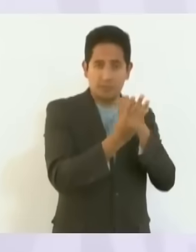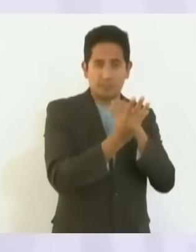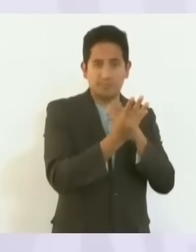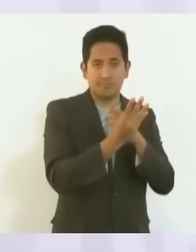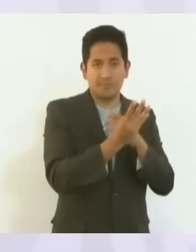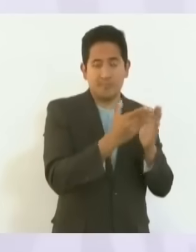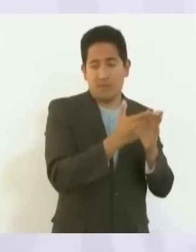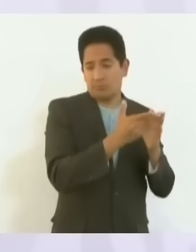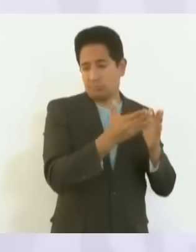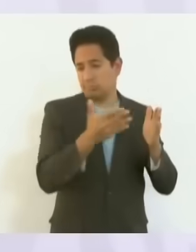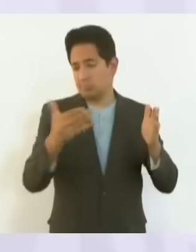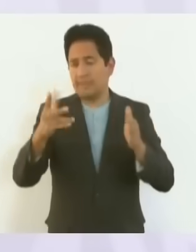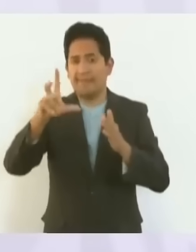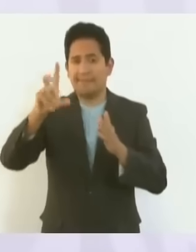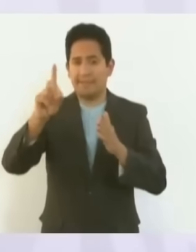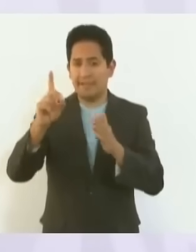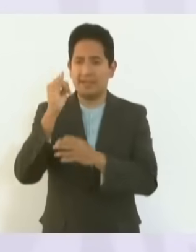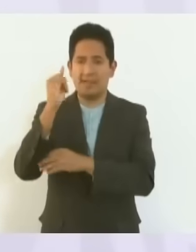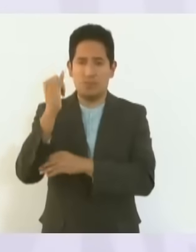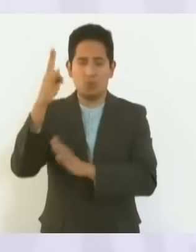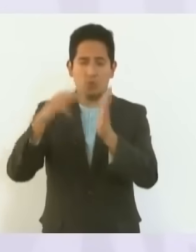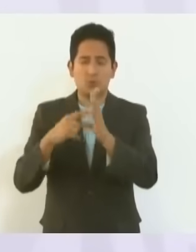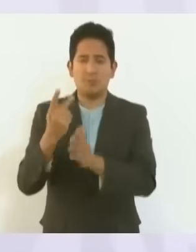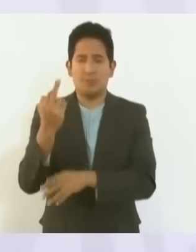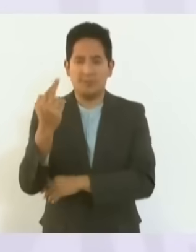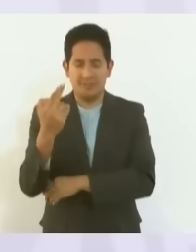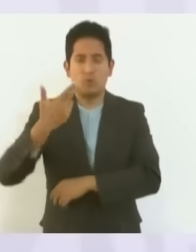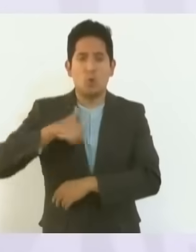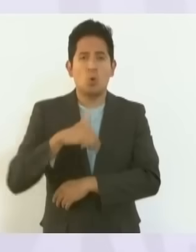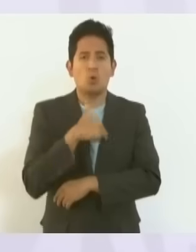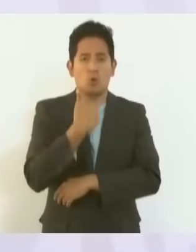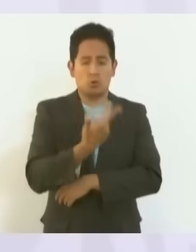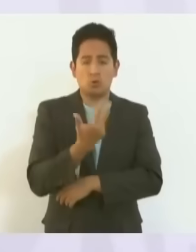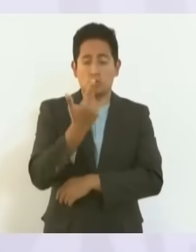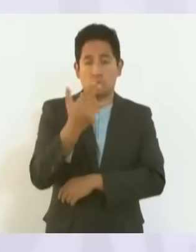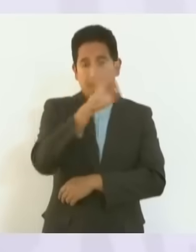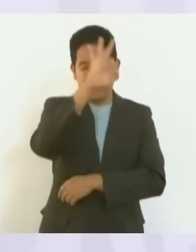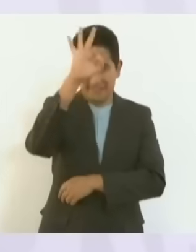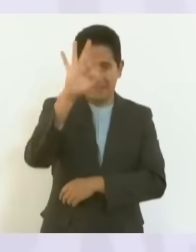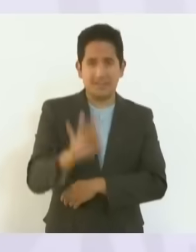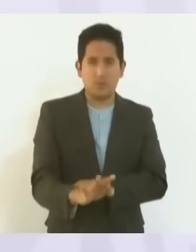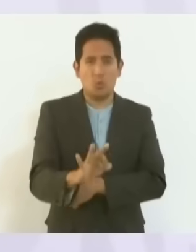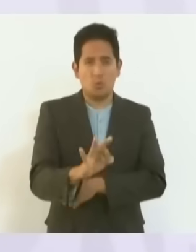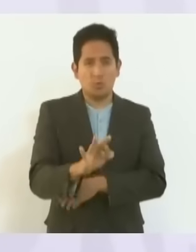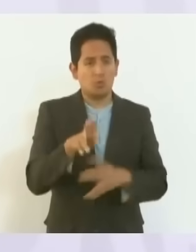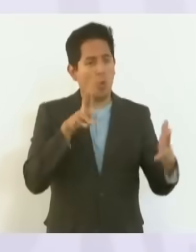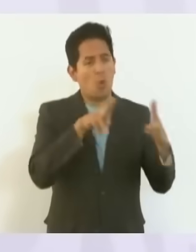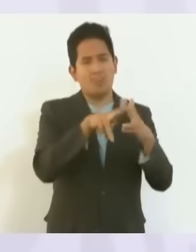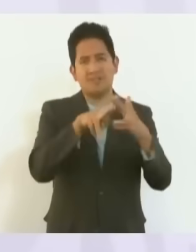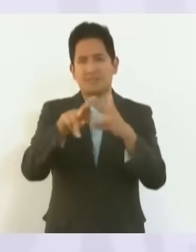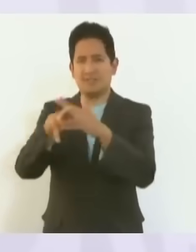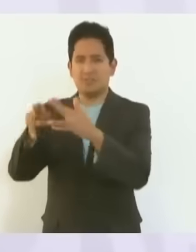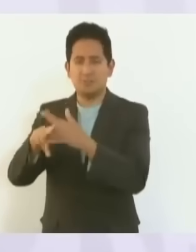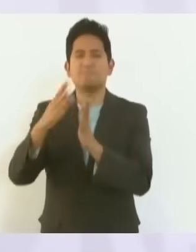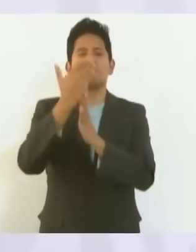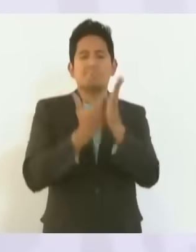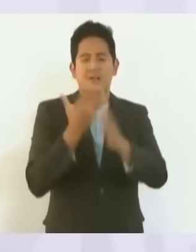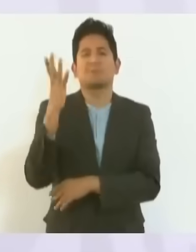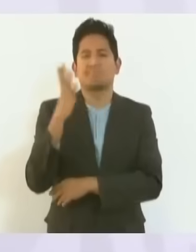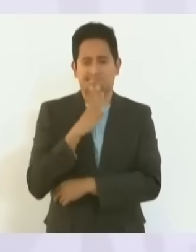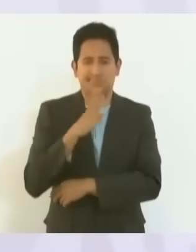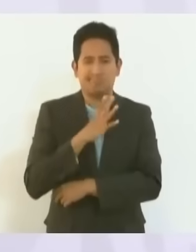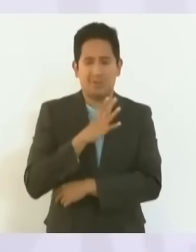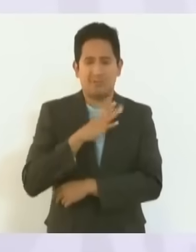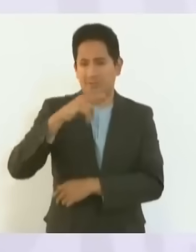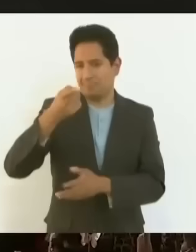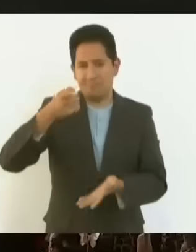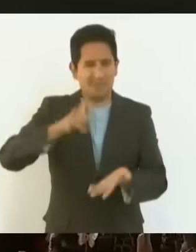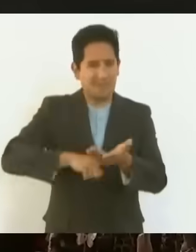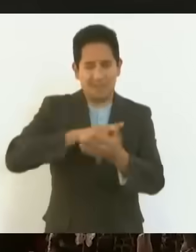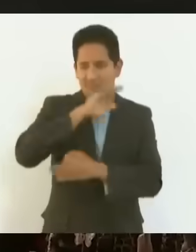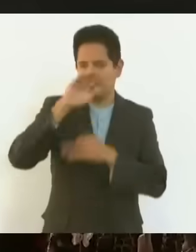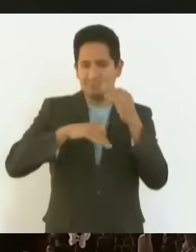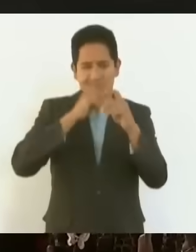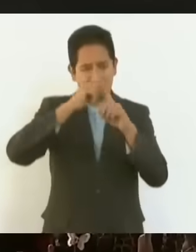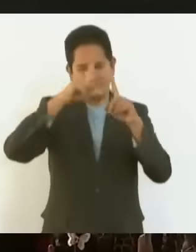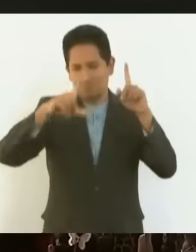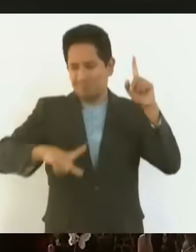30 de junio de 2025 hemos logrado reducir en 25% los homicidios en el país. Es algo